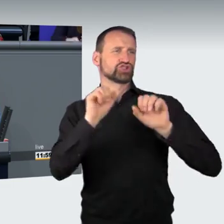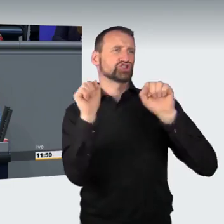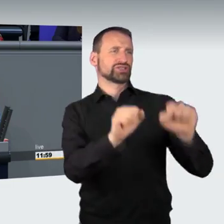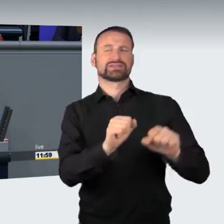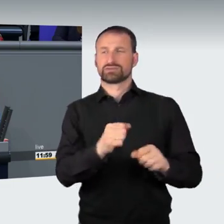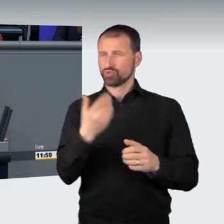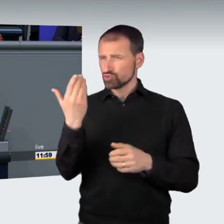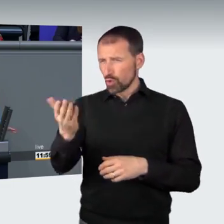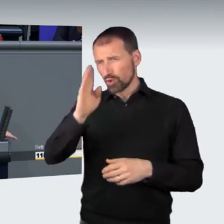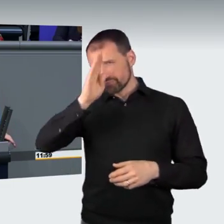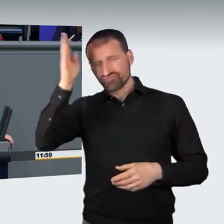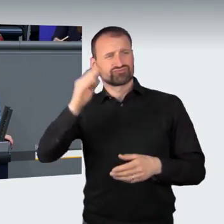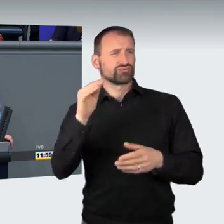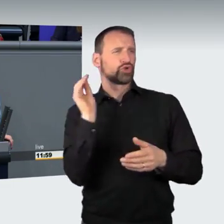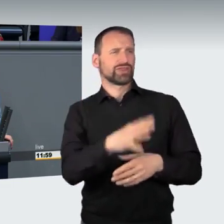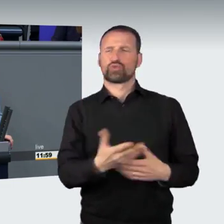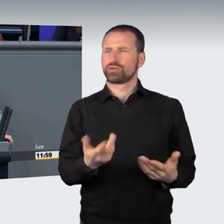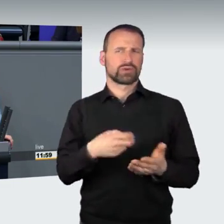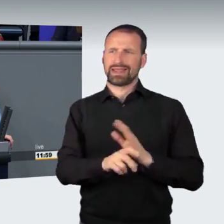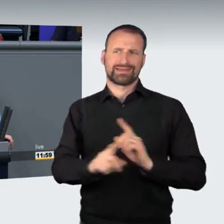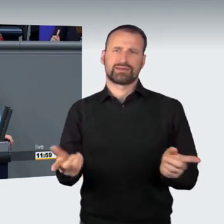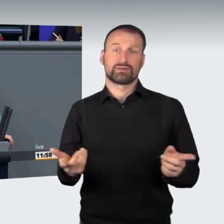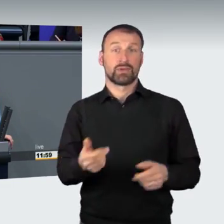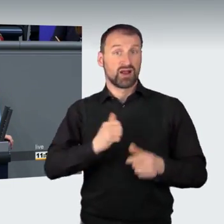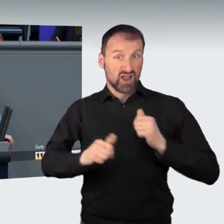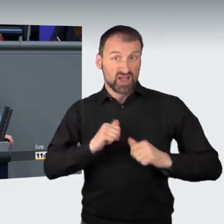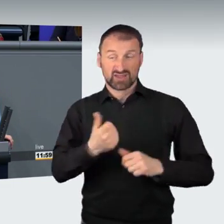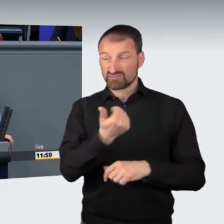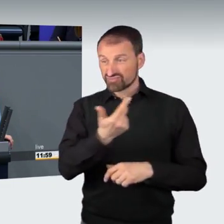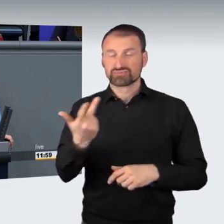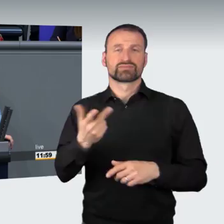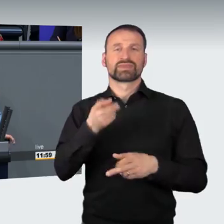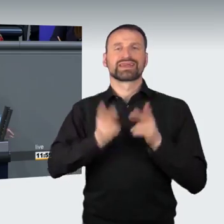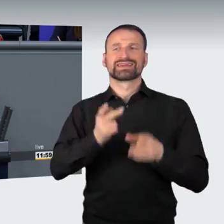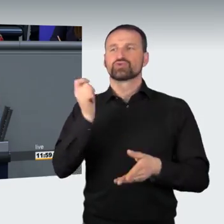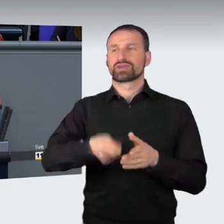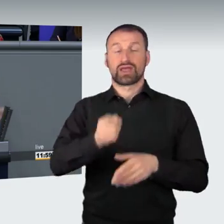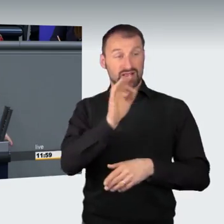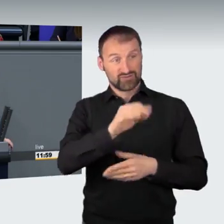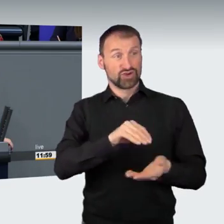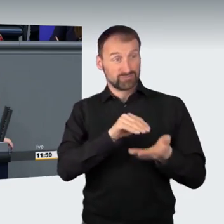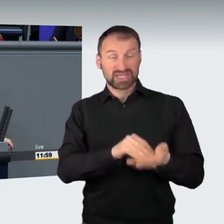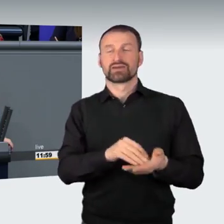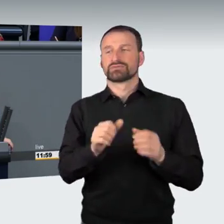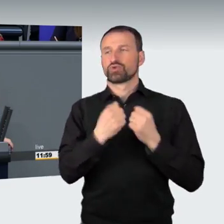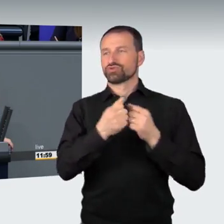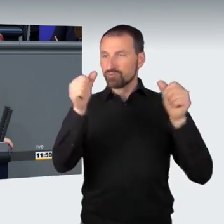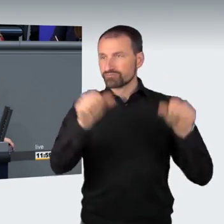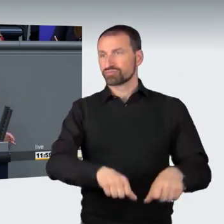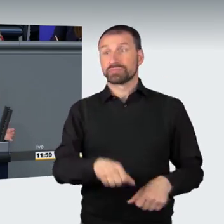Leider haben viele Gerichtsurteile die Situation für Mieter verschlechtert. Beispielsweise sollen jetzt auch Unternehmen Eigenbedarfskündigungen